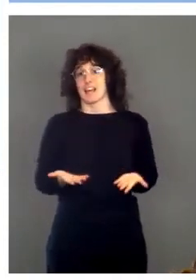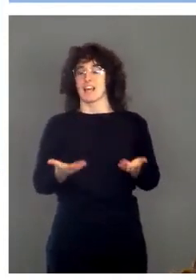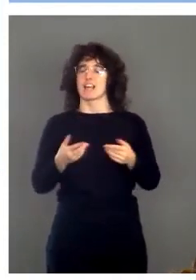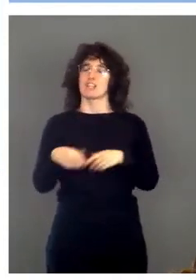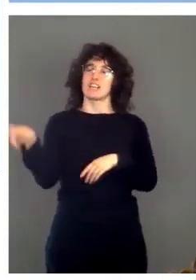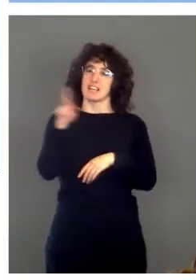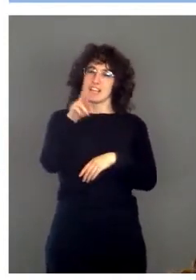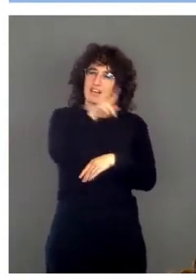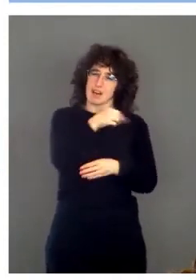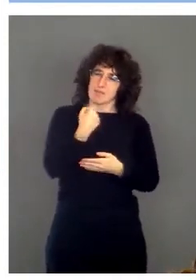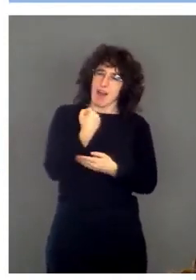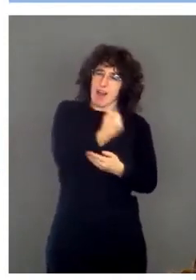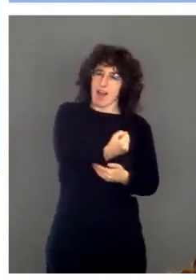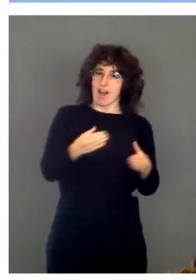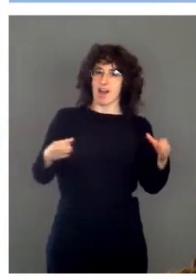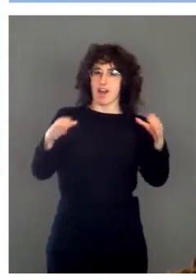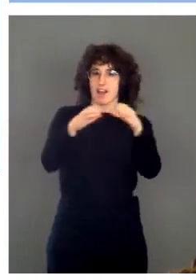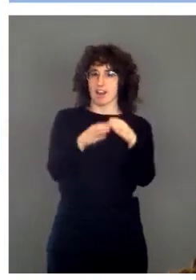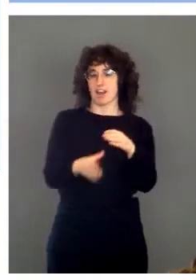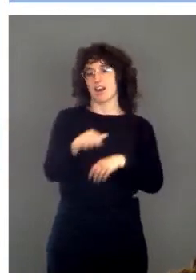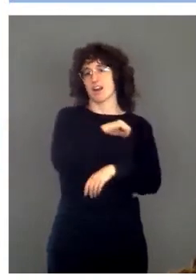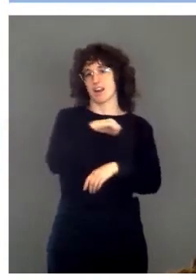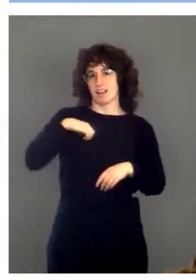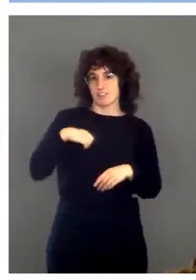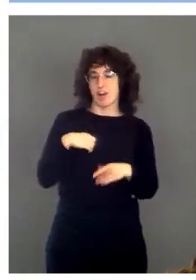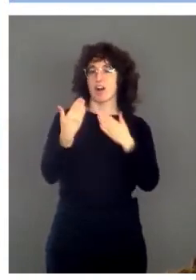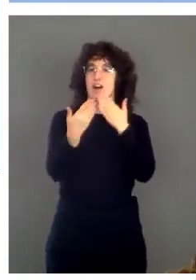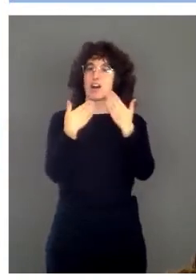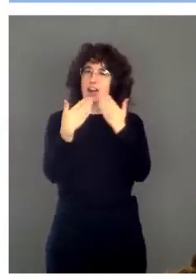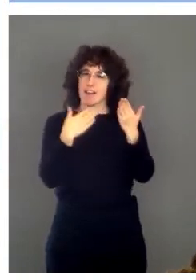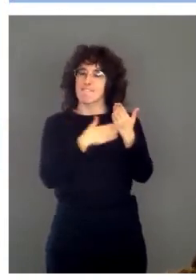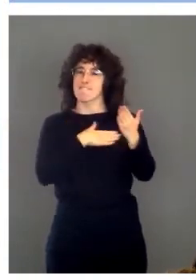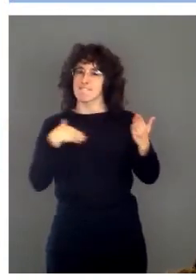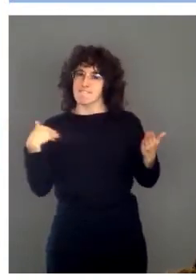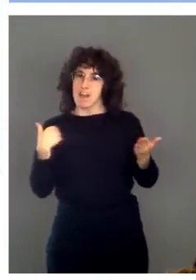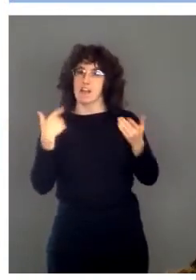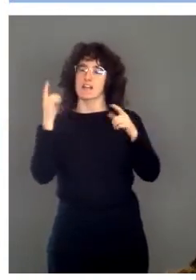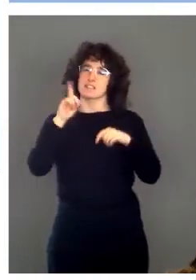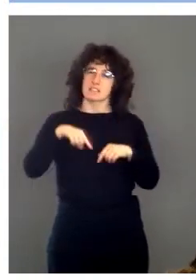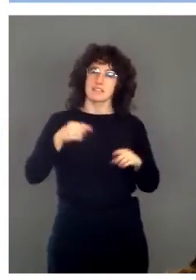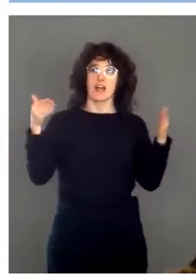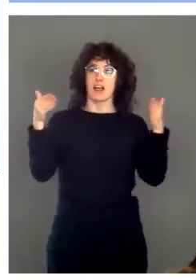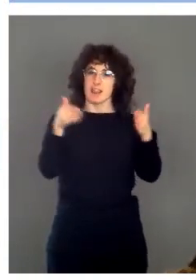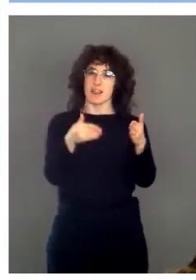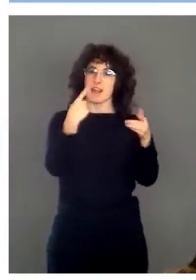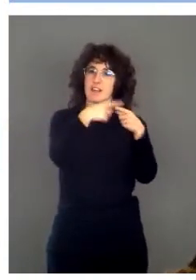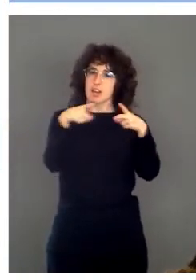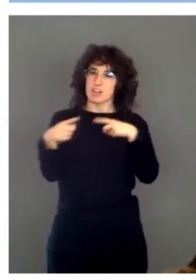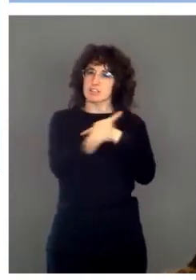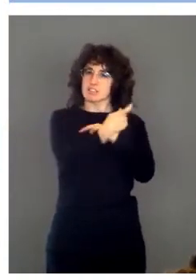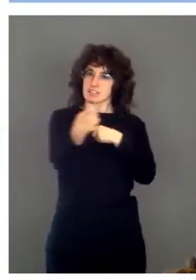Reitero nuestro compromiso por la interlocución por el diálogo por trabajar un poco vuestras necesidades desde Ese nuevo plan que tenemos que